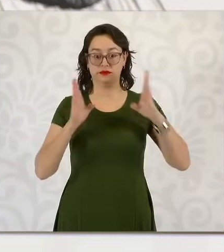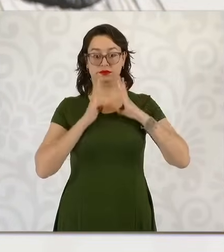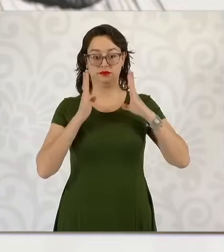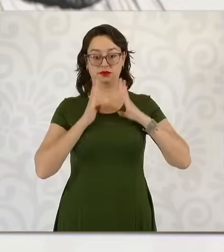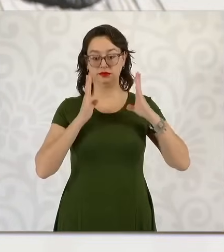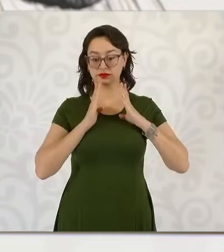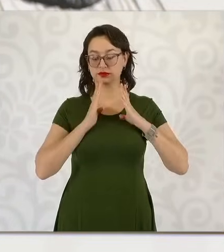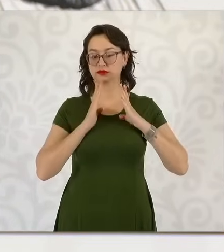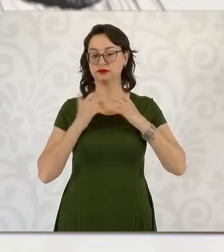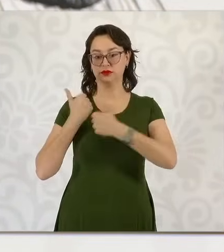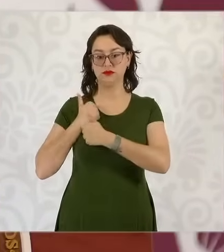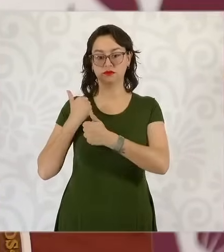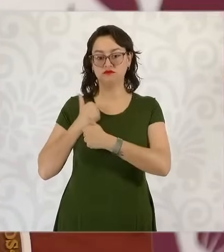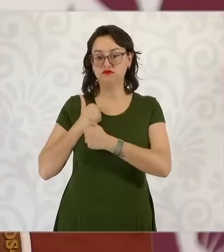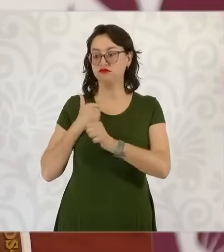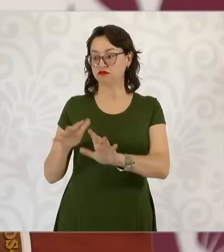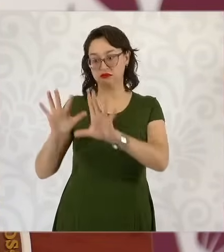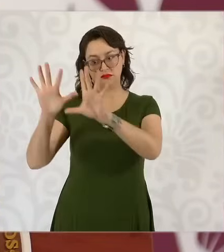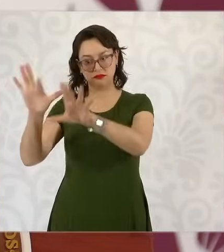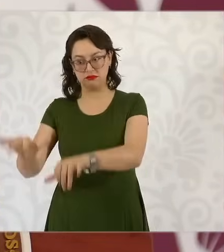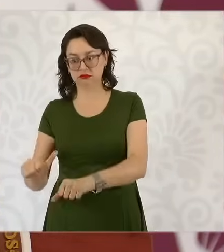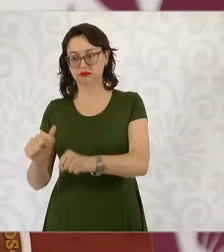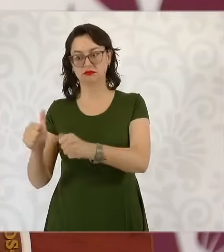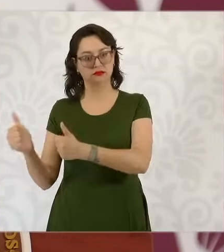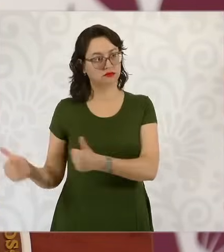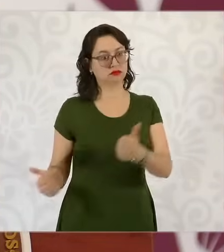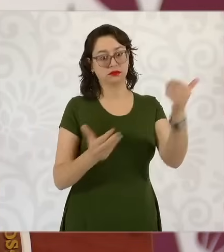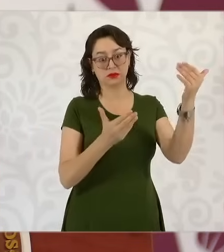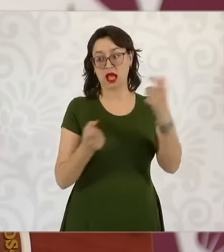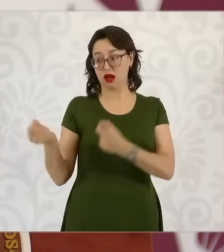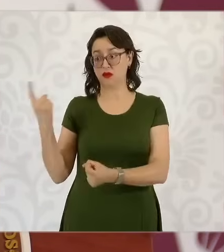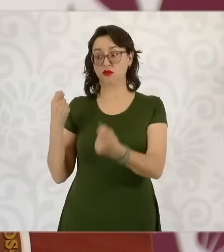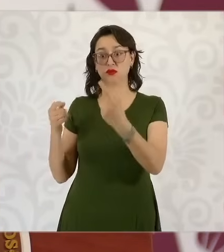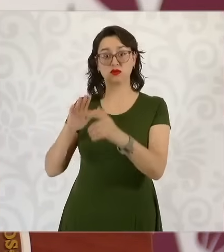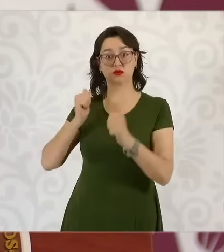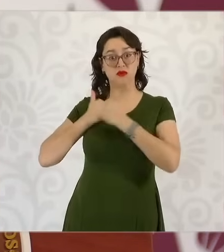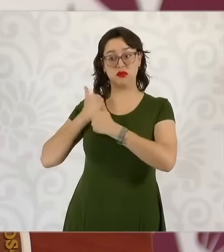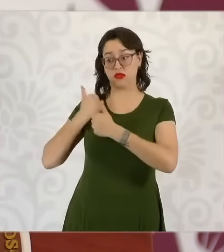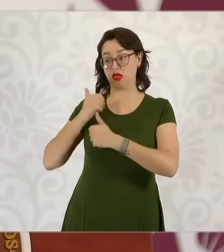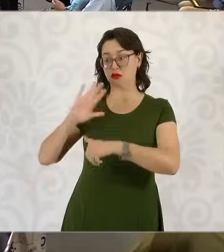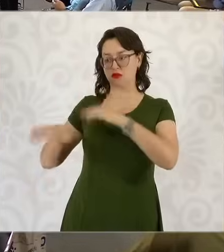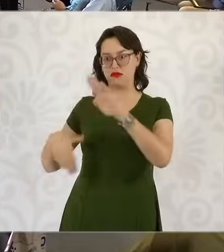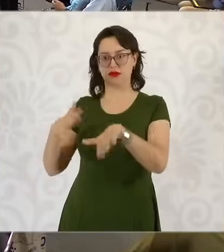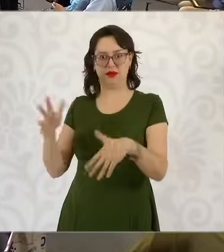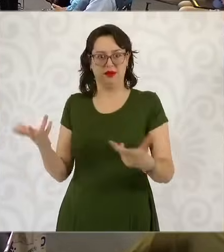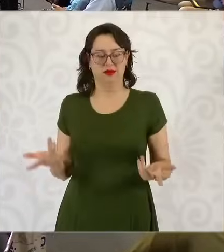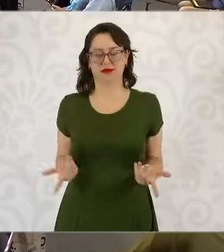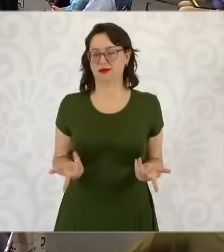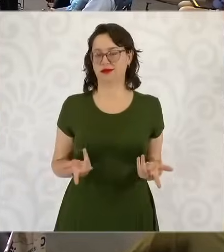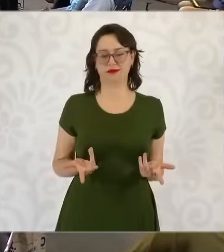operativo entonces por eso decimos